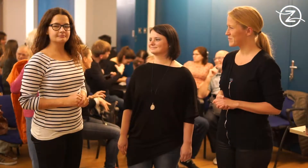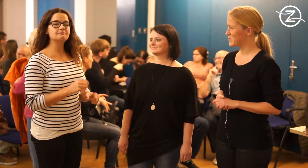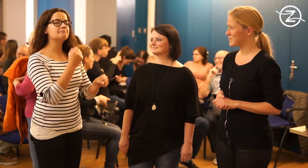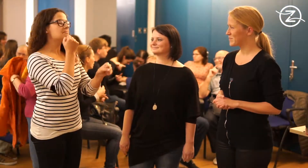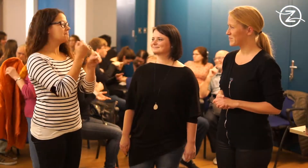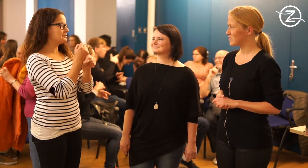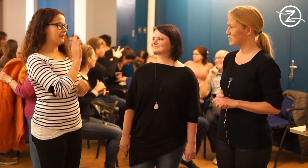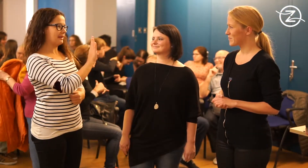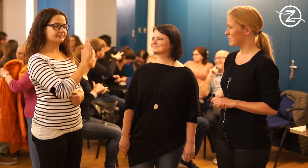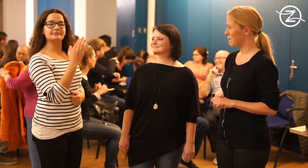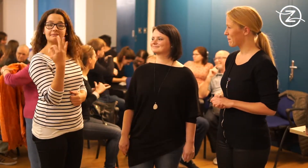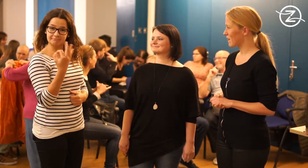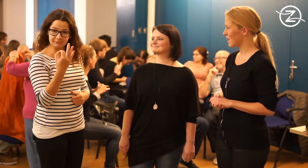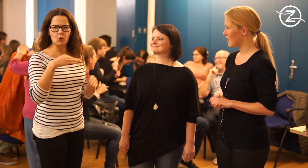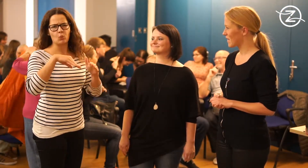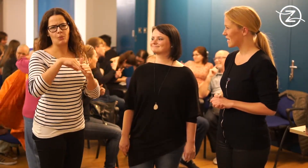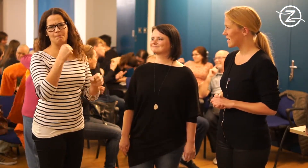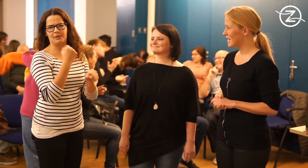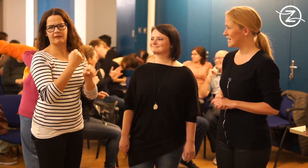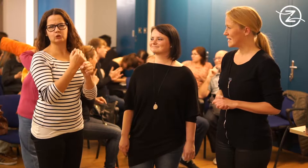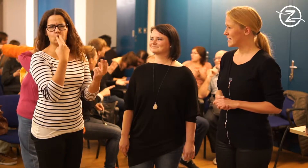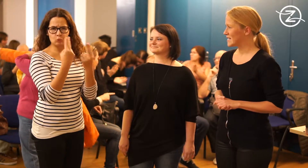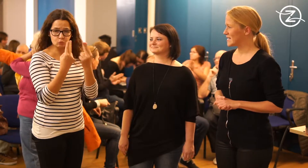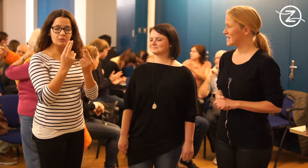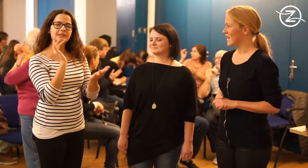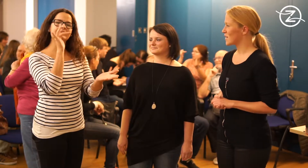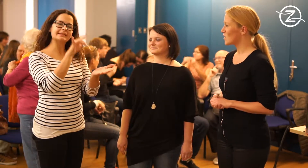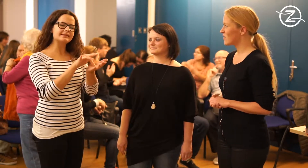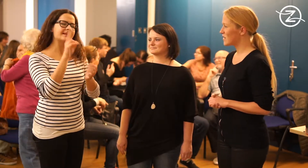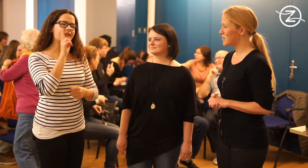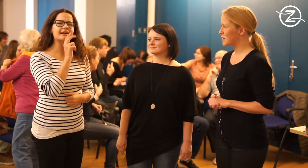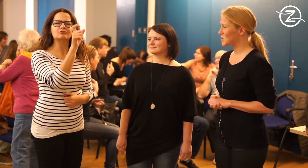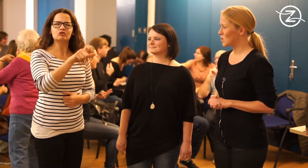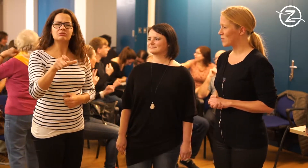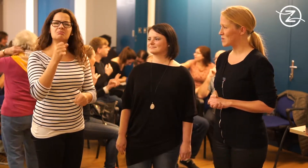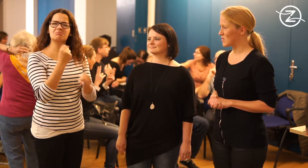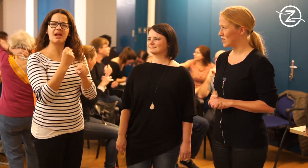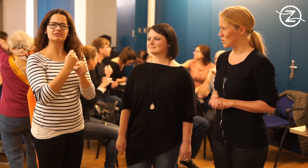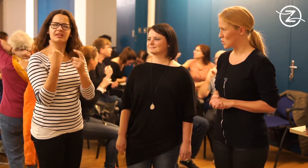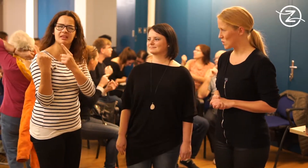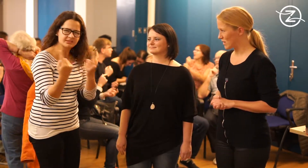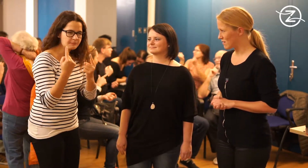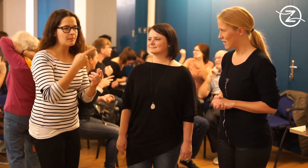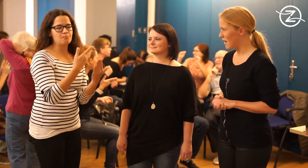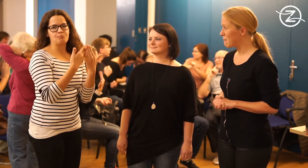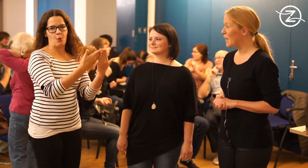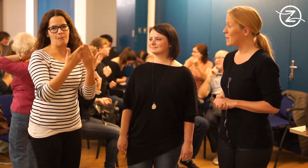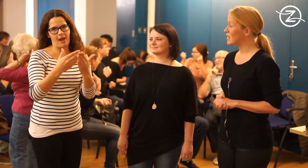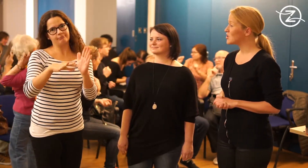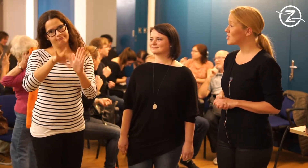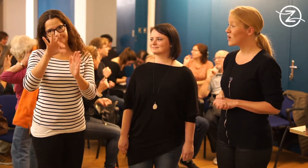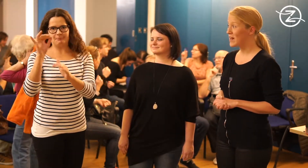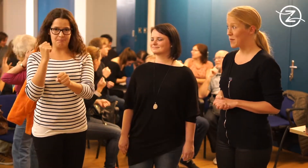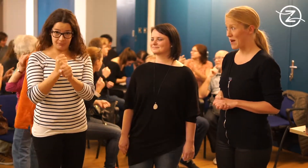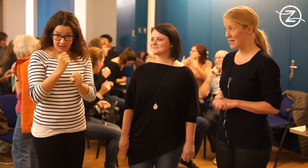Práce Gabriely je pracovní konzultantka. Jejím úkolem je pomáhat nezaměstnaným při hledání práce.